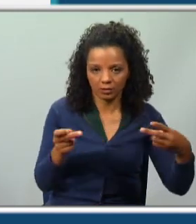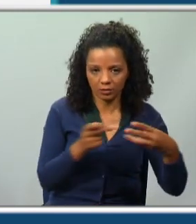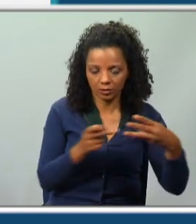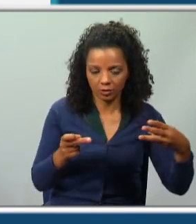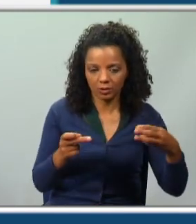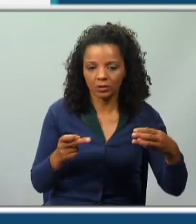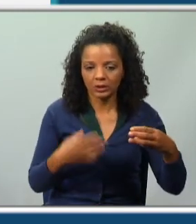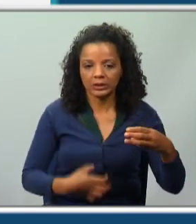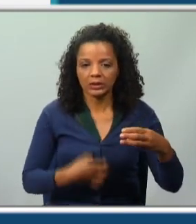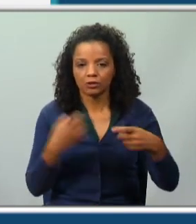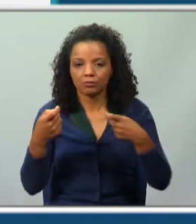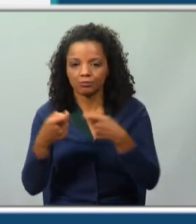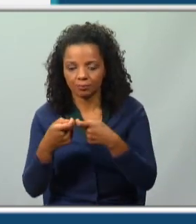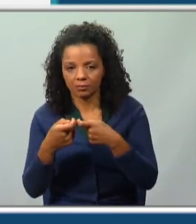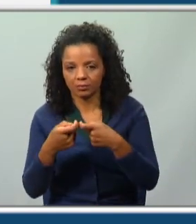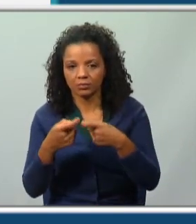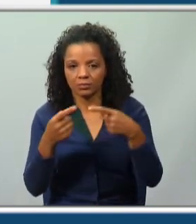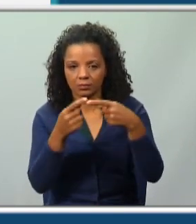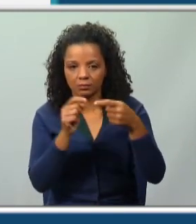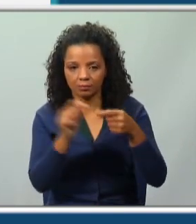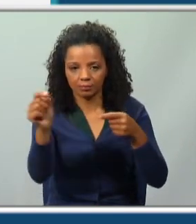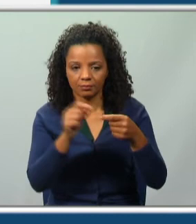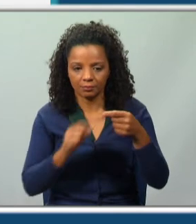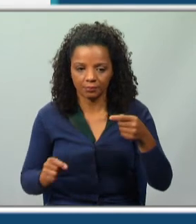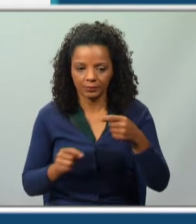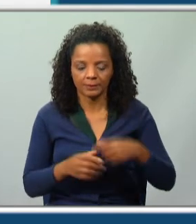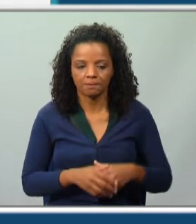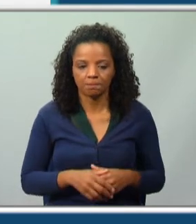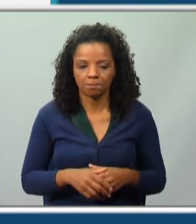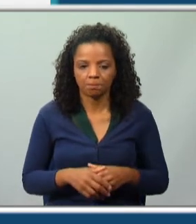correspondente das palavras homógrafas sublinhadas muito bem bom então 同形異義詞的通訊員下劃線很好然後很好